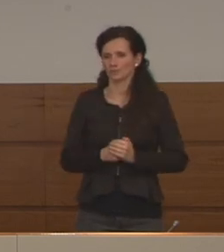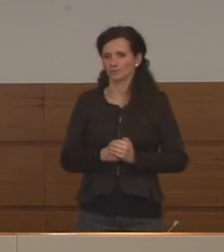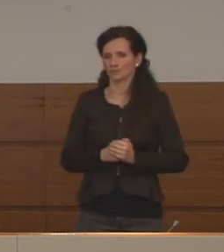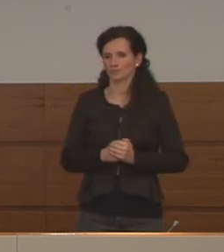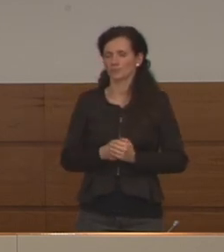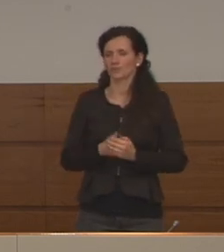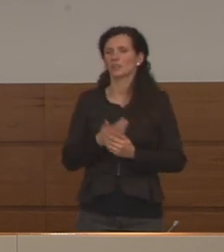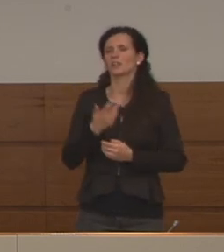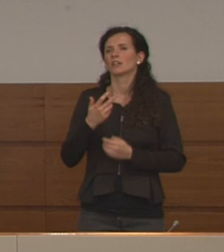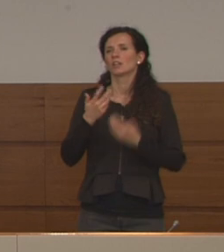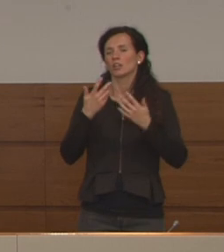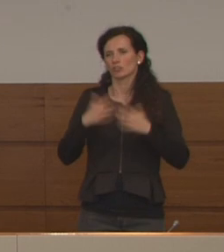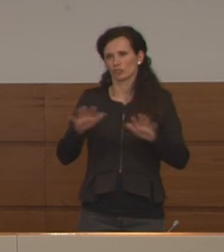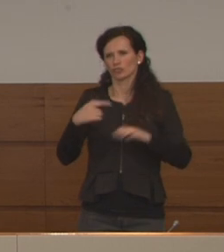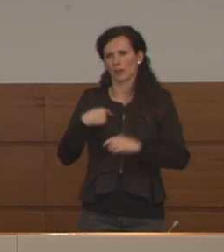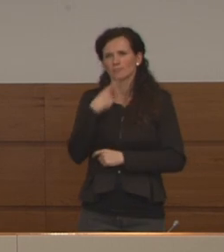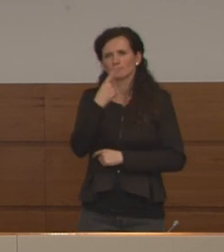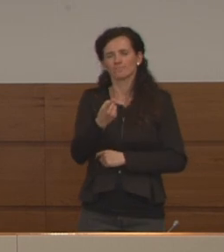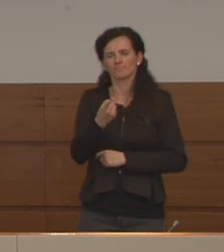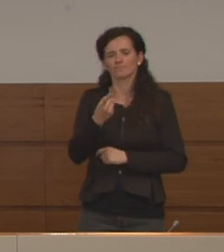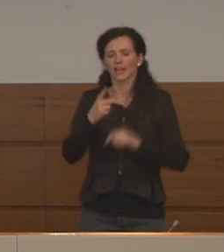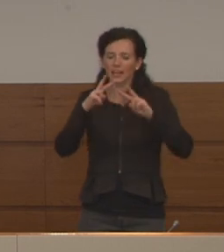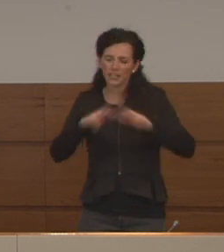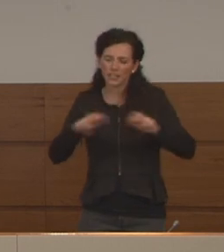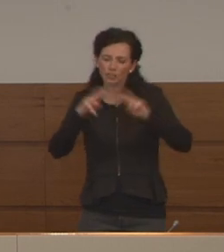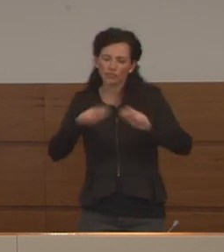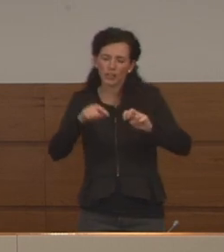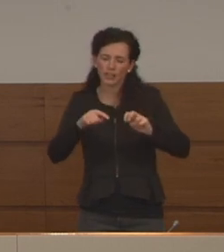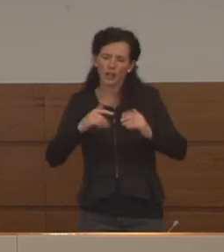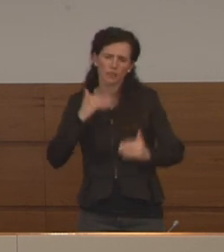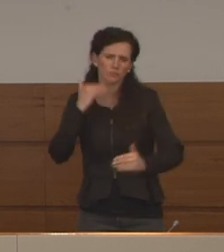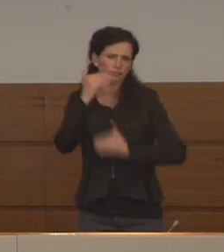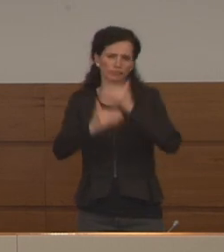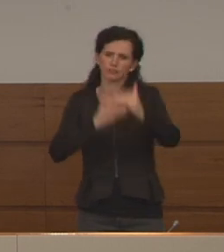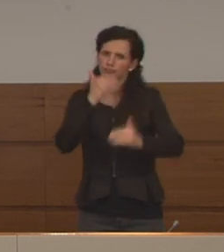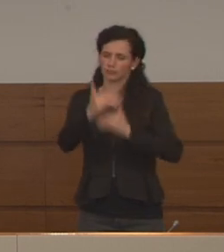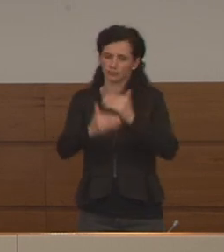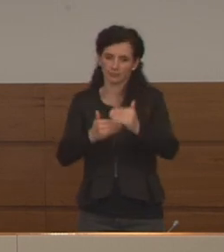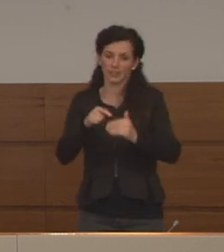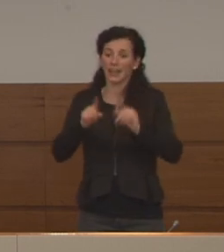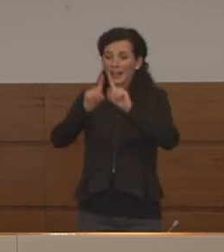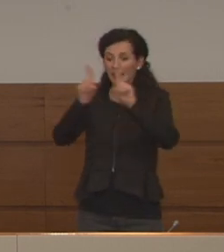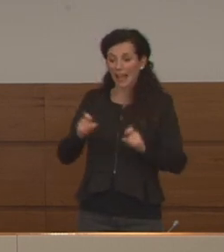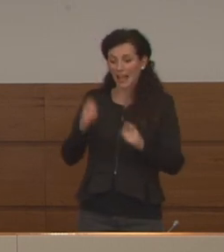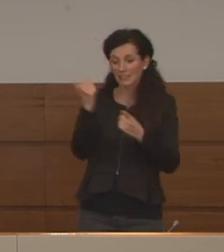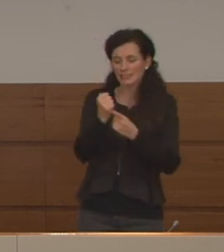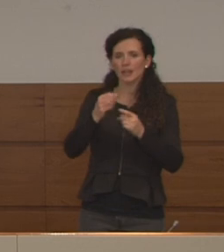la ricerca è in fase di progressione per quanto riguarda i test rapidi. Quelli da